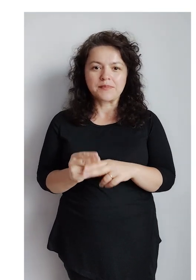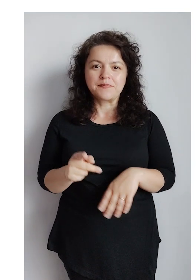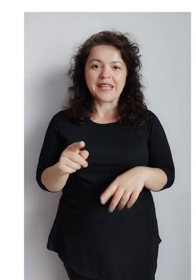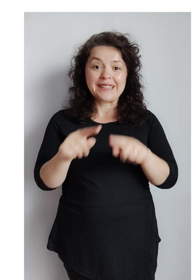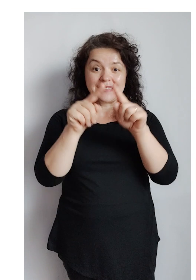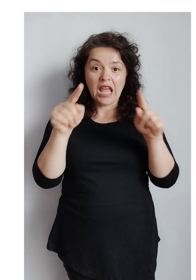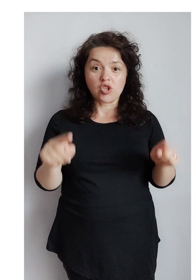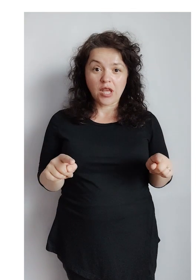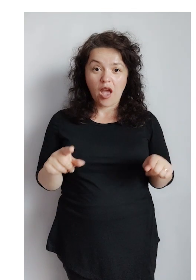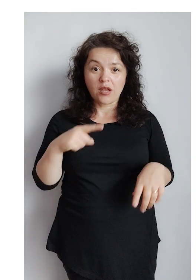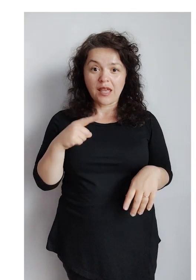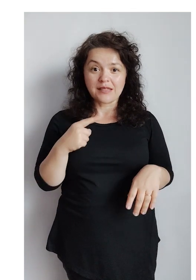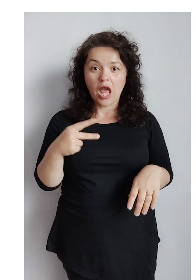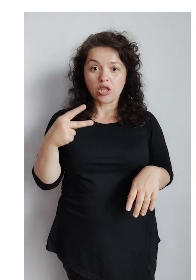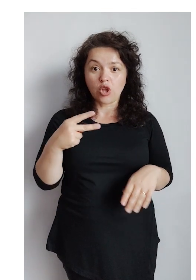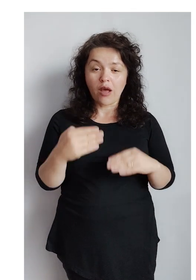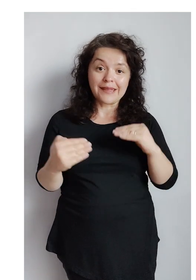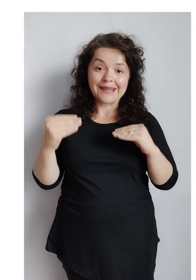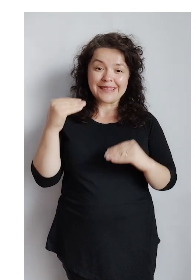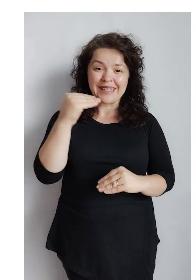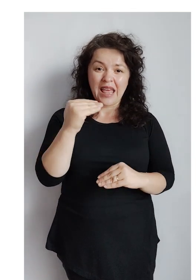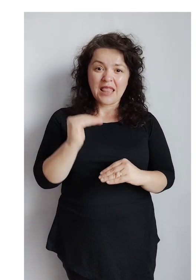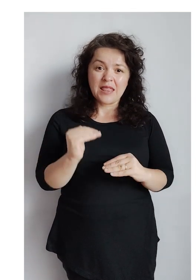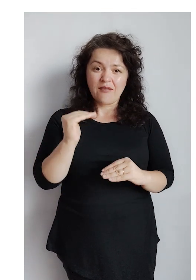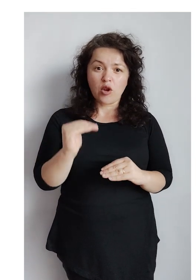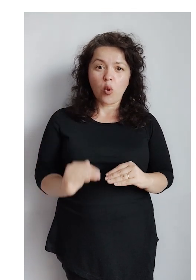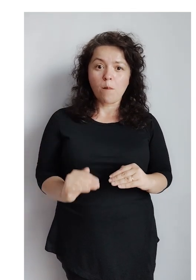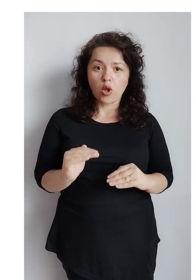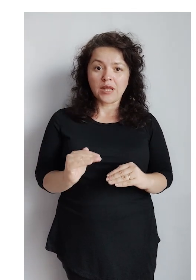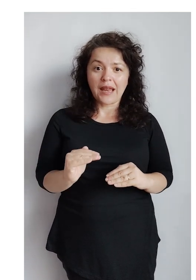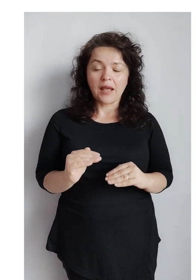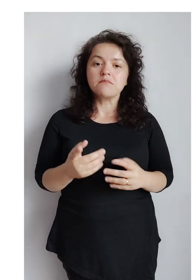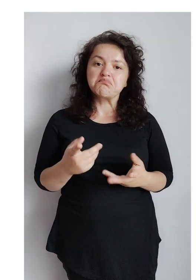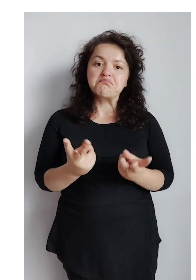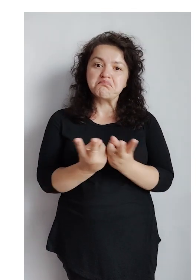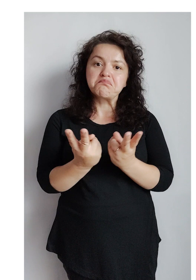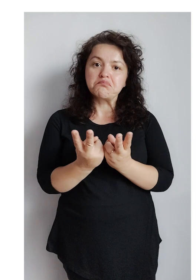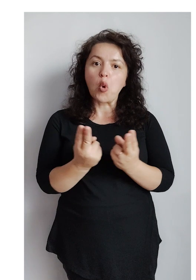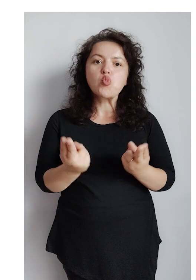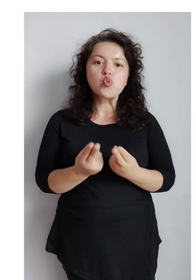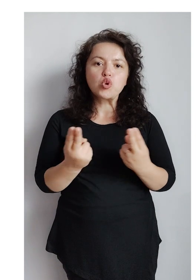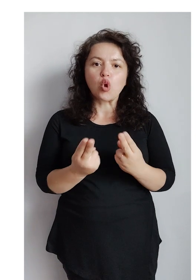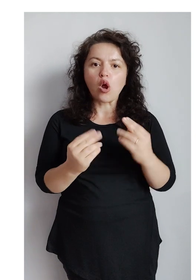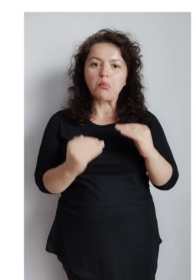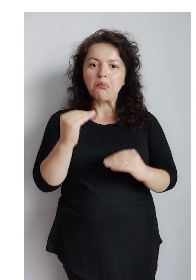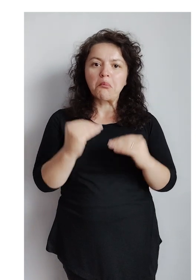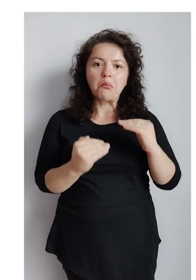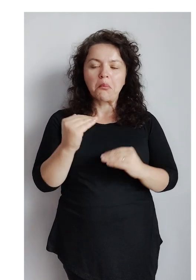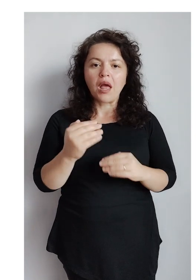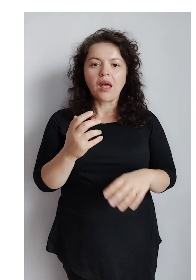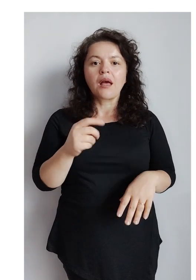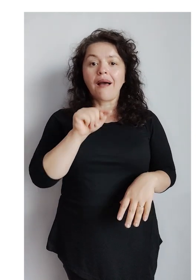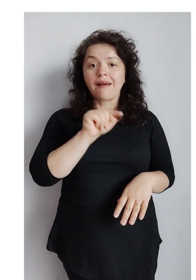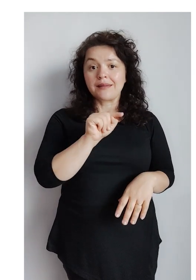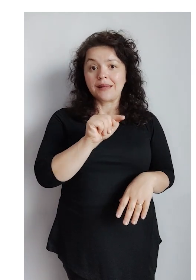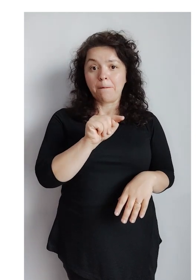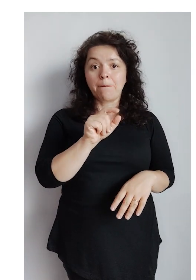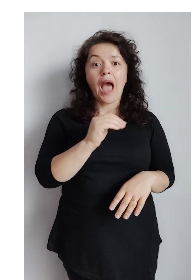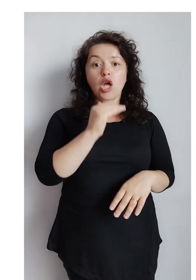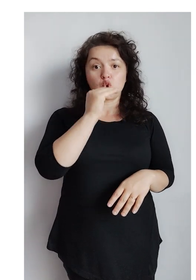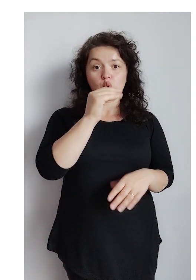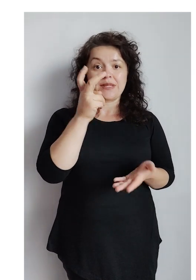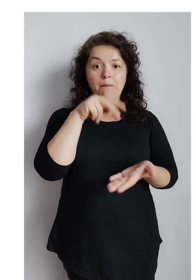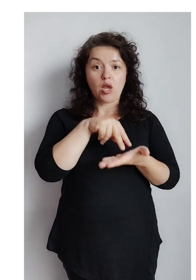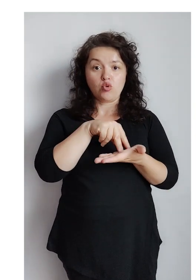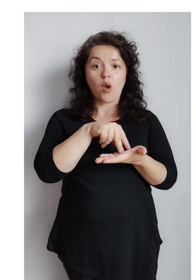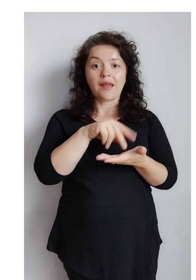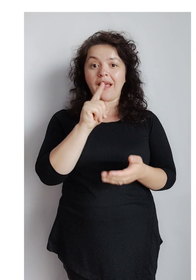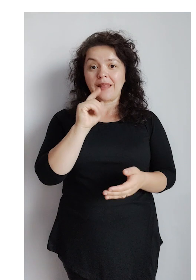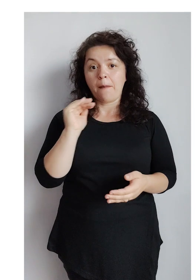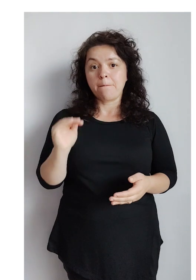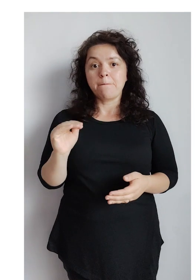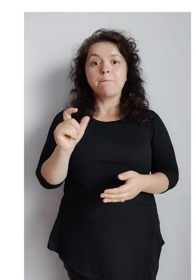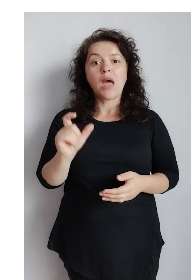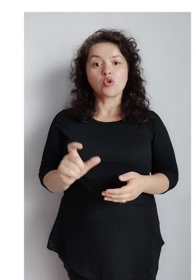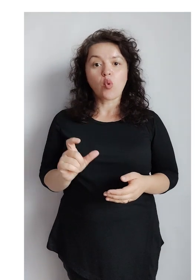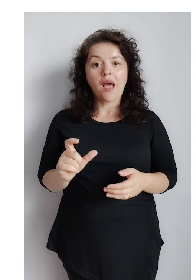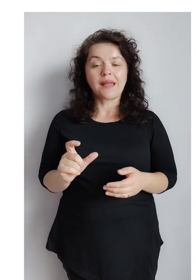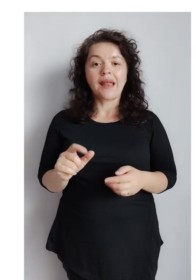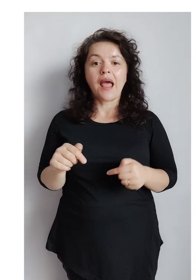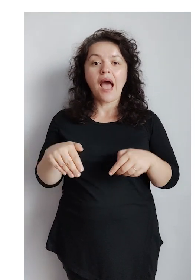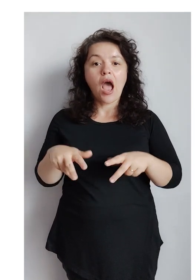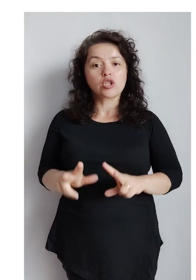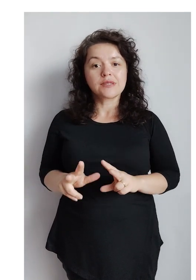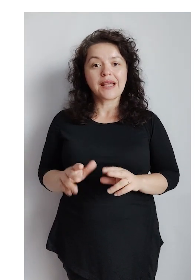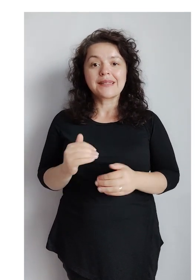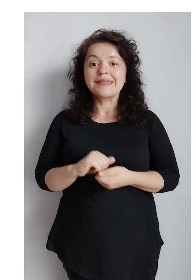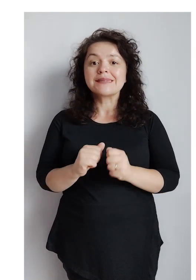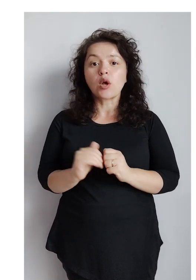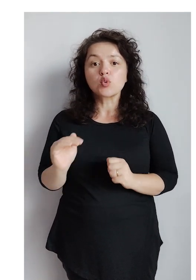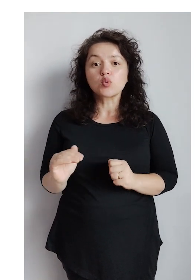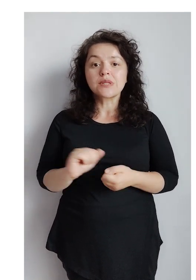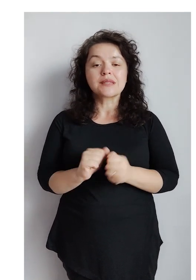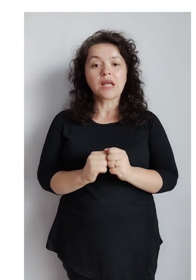Tejgheaua este la două înălțimi deasupra nivelului podelei, astfel încât să fie ușor de utilizat atât de către adulți în picioare, cât și de persoanele așezate, sau scunde și de copii